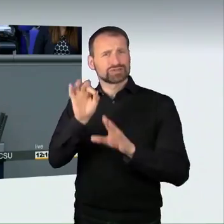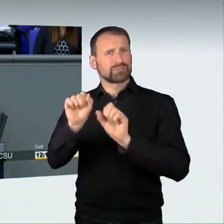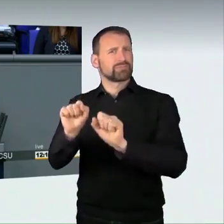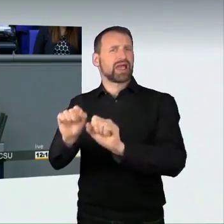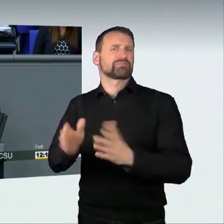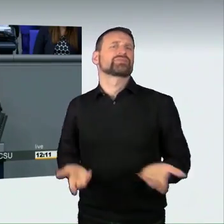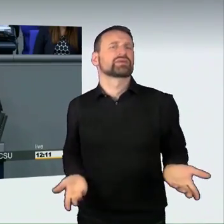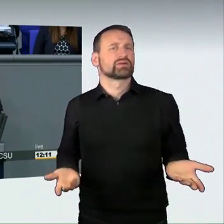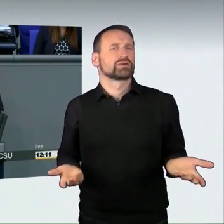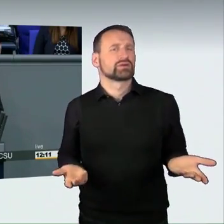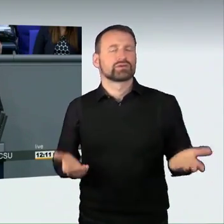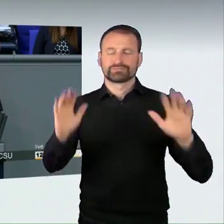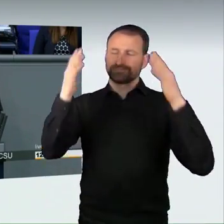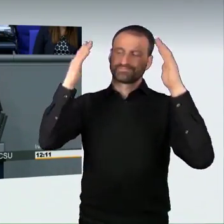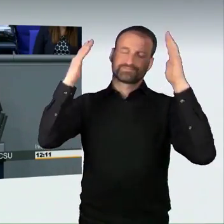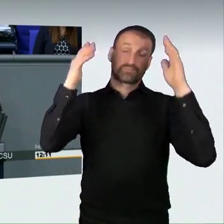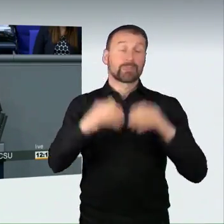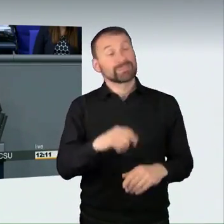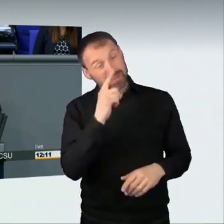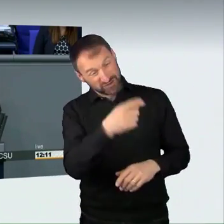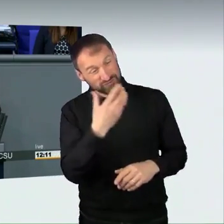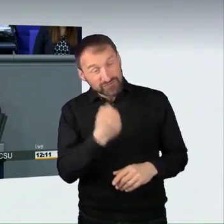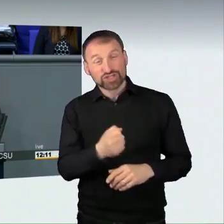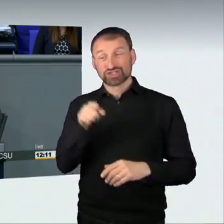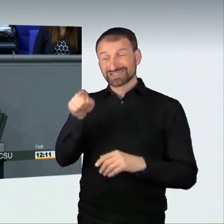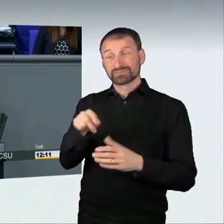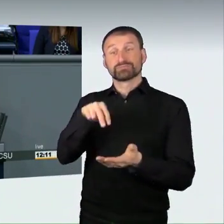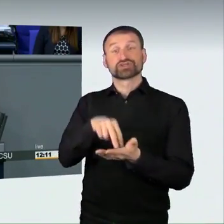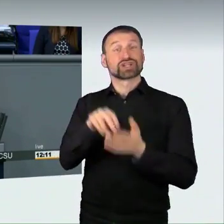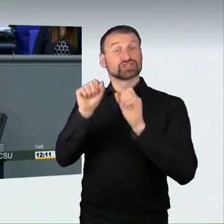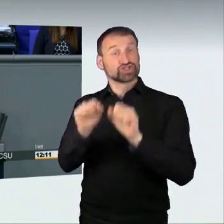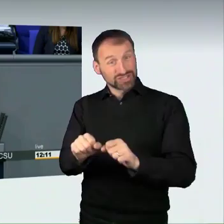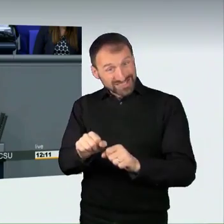Wenn Sie beim Bestandsschutz eine Ausnahme machen wollen, dann stellt das selbstverständlich einen Eingriff in bestehende Verträge dar,